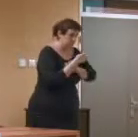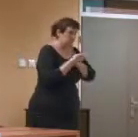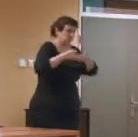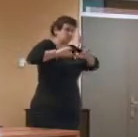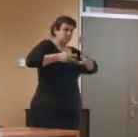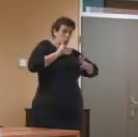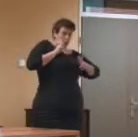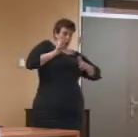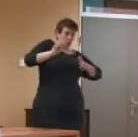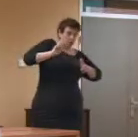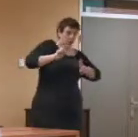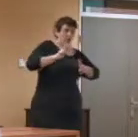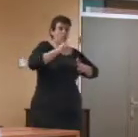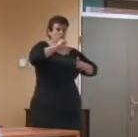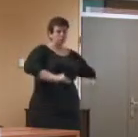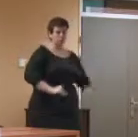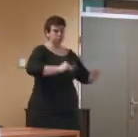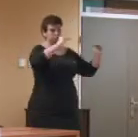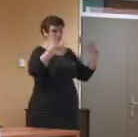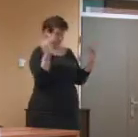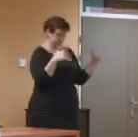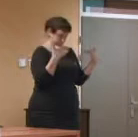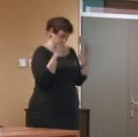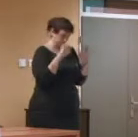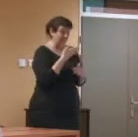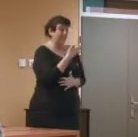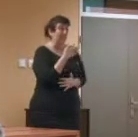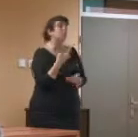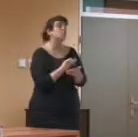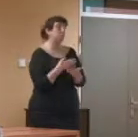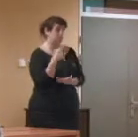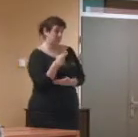ciegas, de inundaciones... Con esos 500 millones de euros que ha costado el Palacio de las Artes